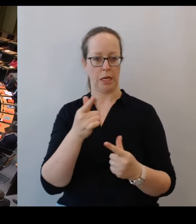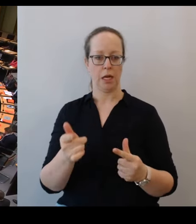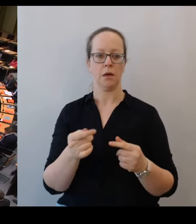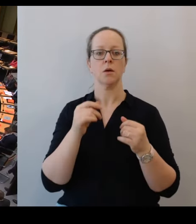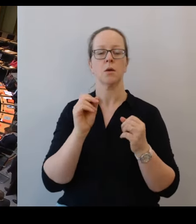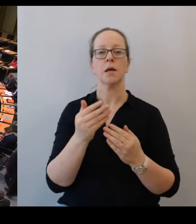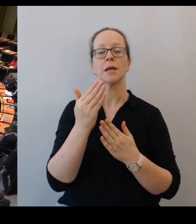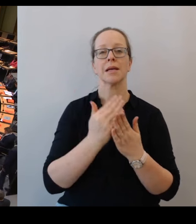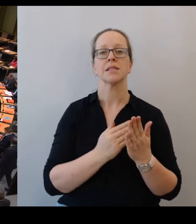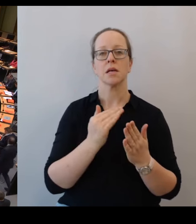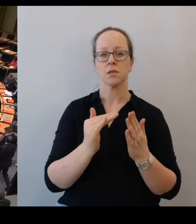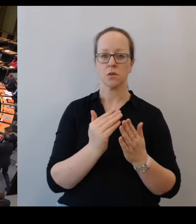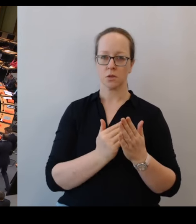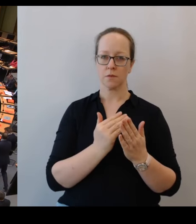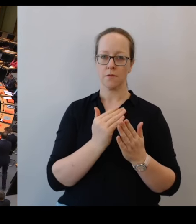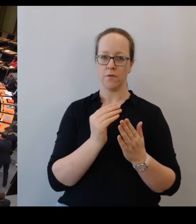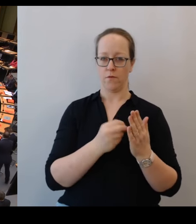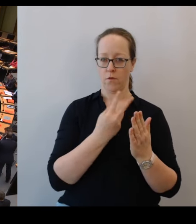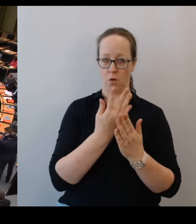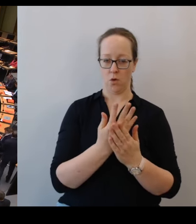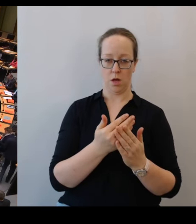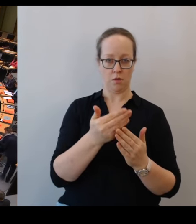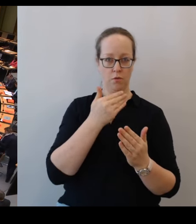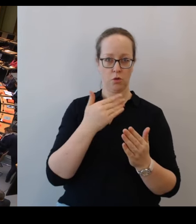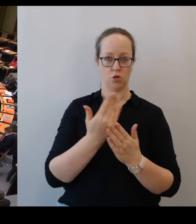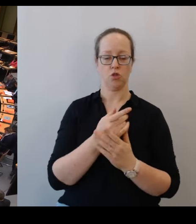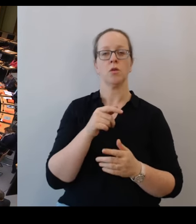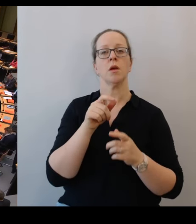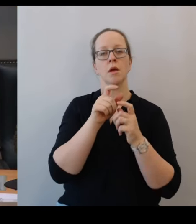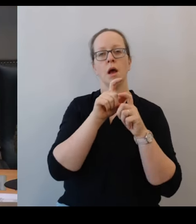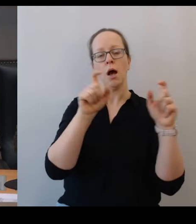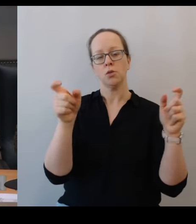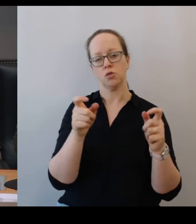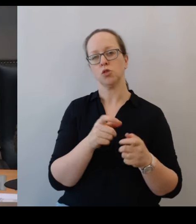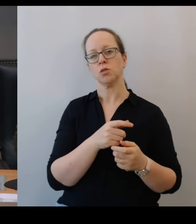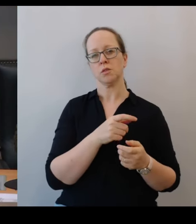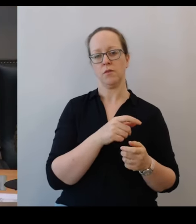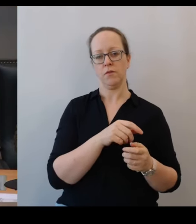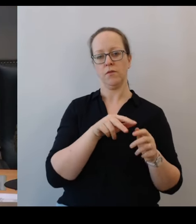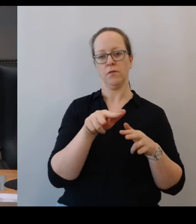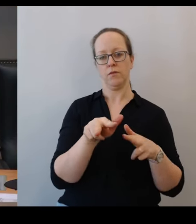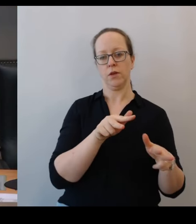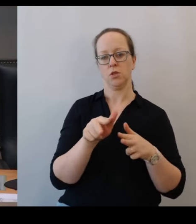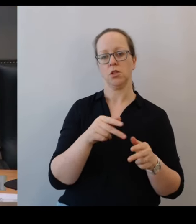und Betriebe sowie an den Hauptausschuss überwiesen und darf hierzu Ihre nachträgliche Zustimmung feststellen.